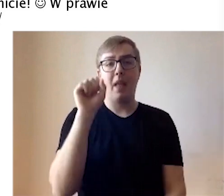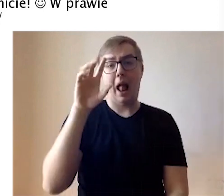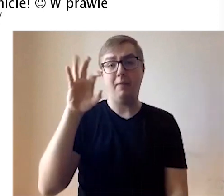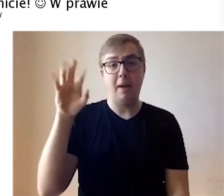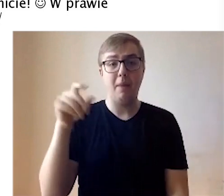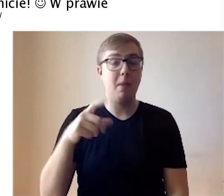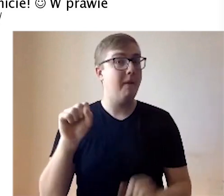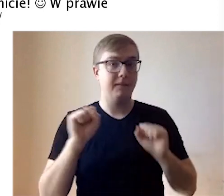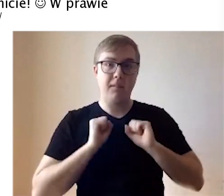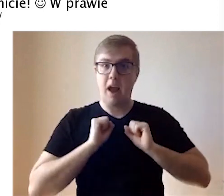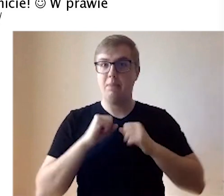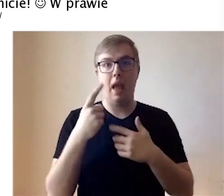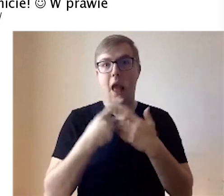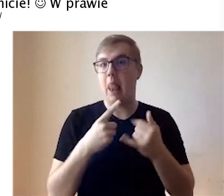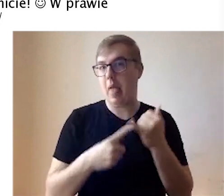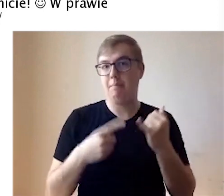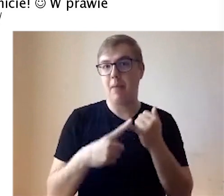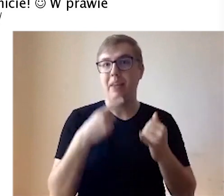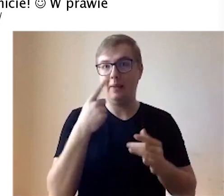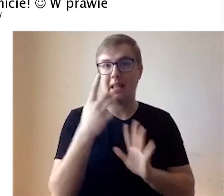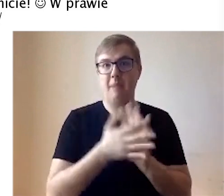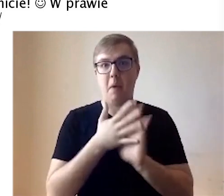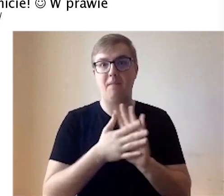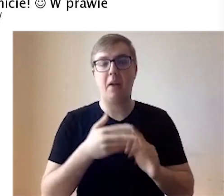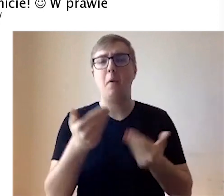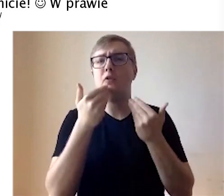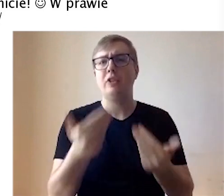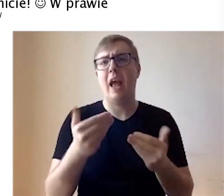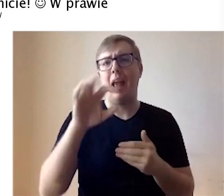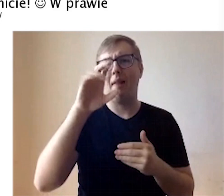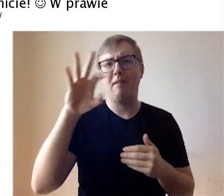Alfabet palcowy jest bardzo fajnym elementem PJM.